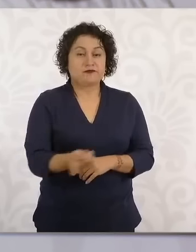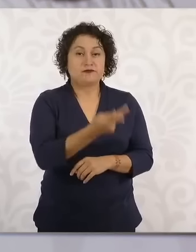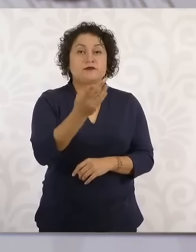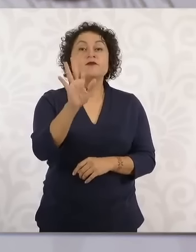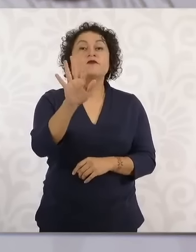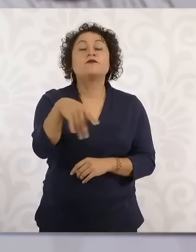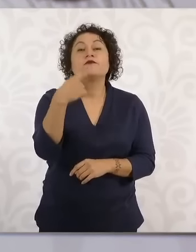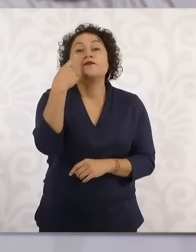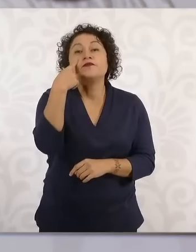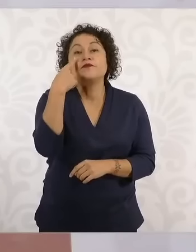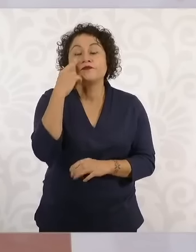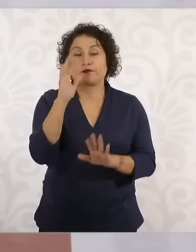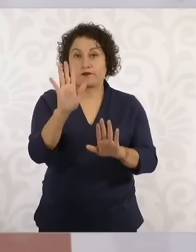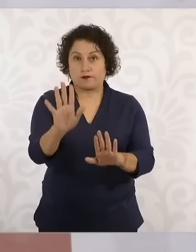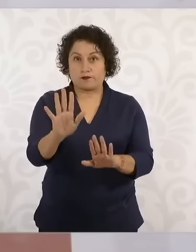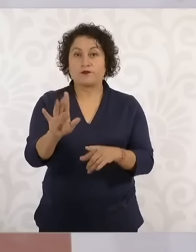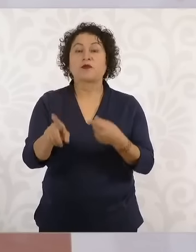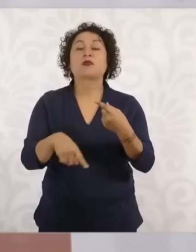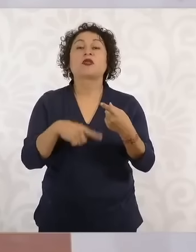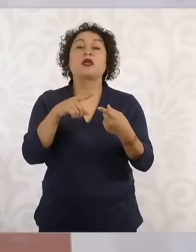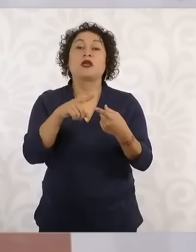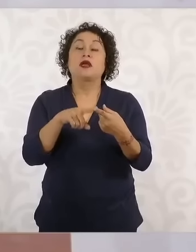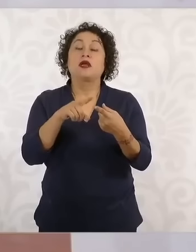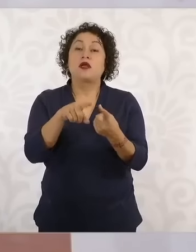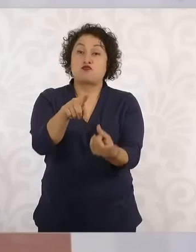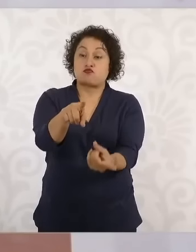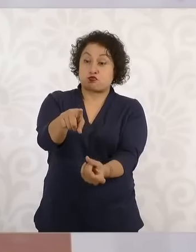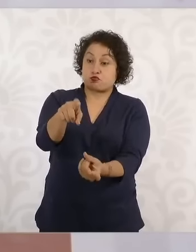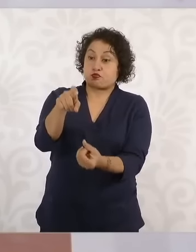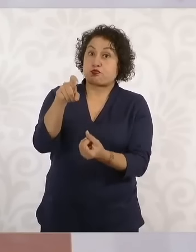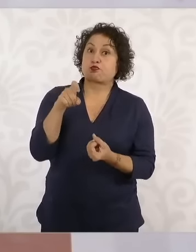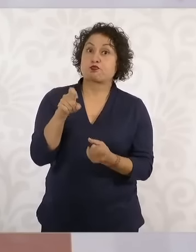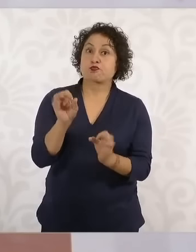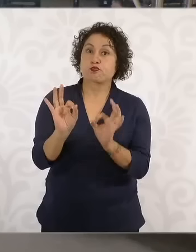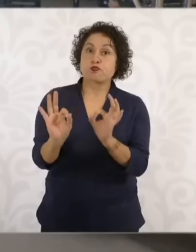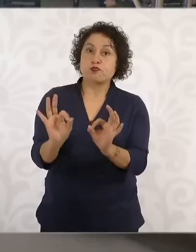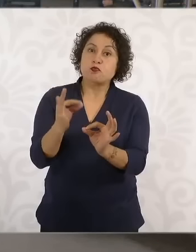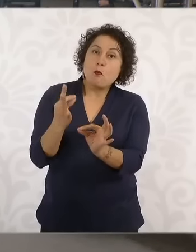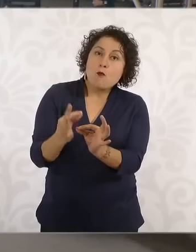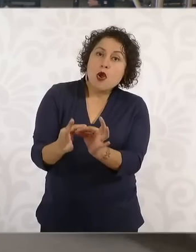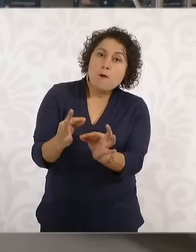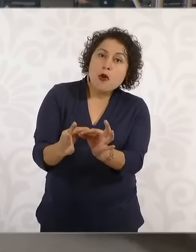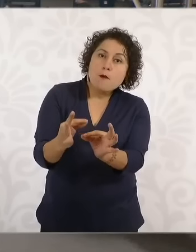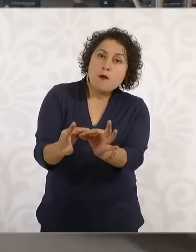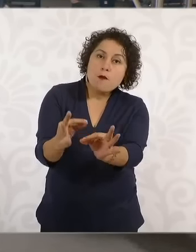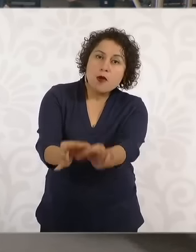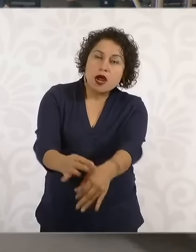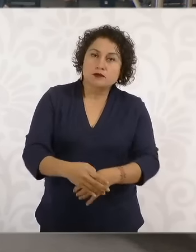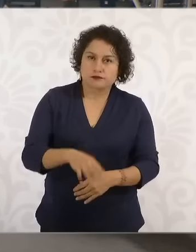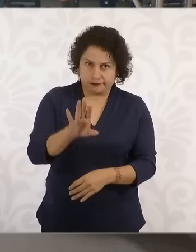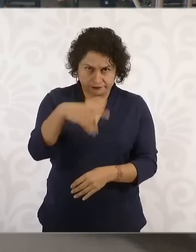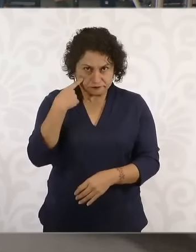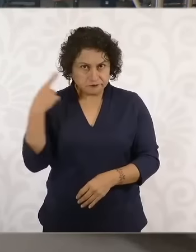recaudación. A ver, ponte la gráfica de recaudación que nos ha pasado Antonio,